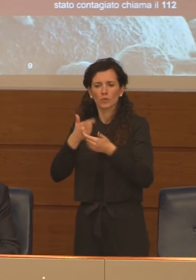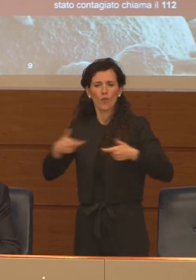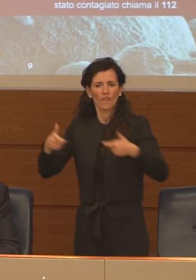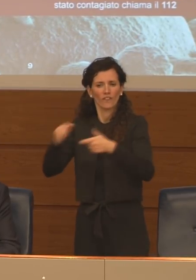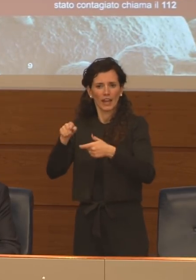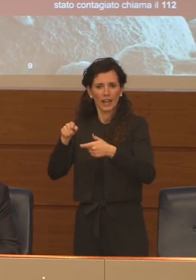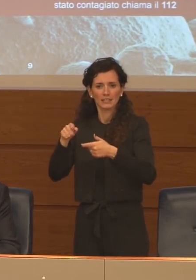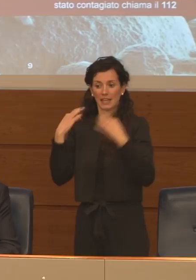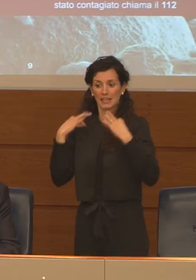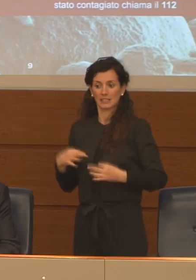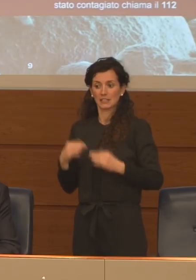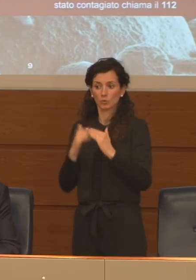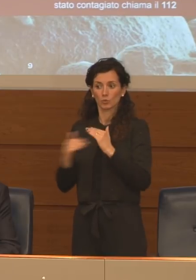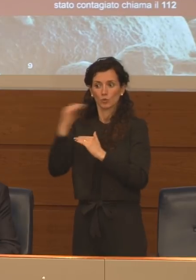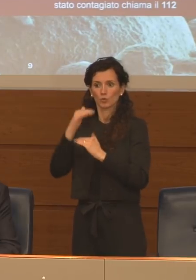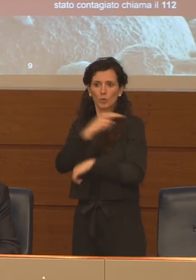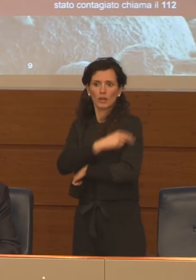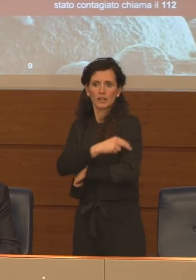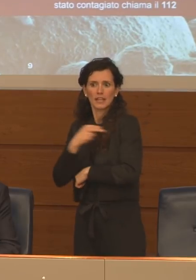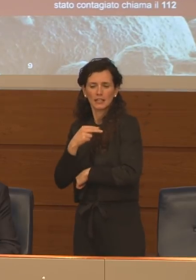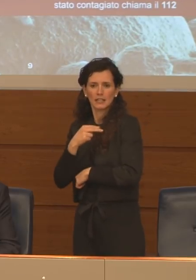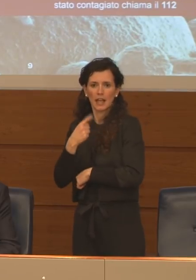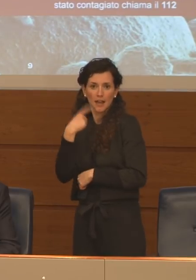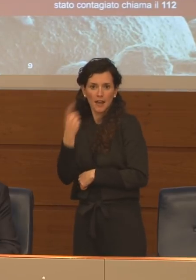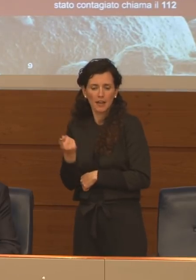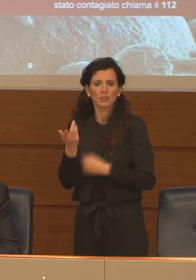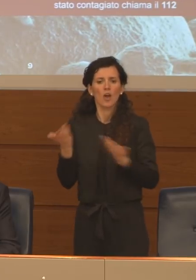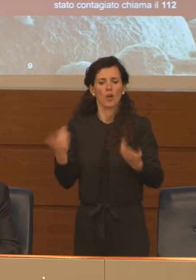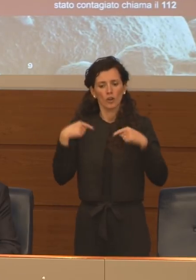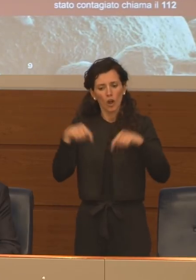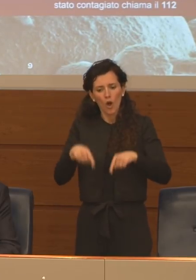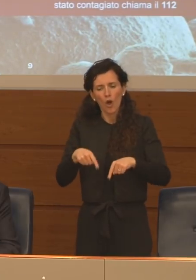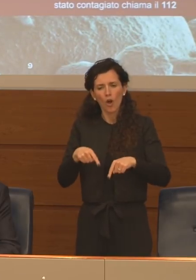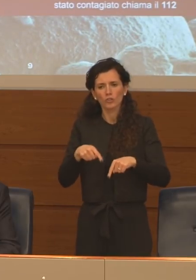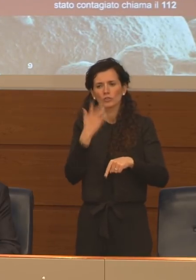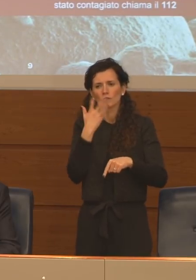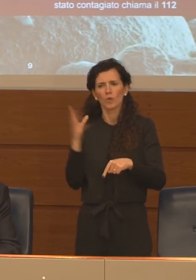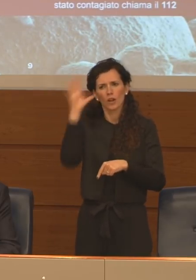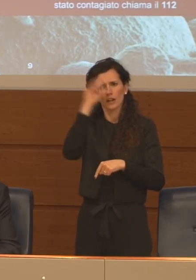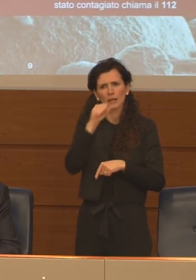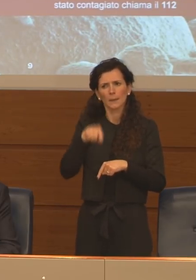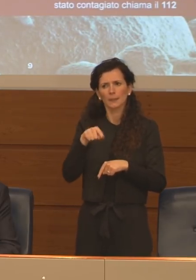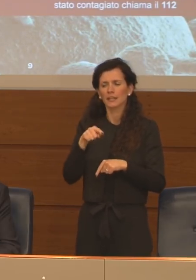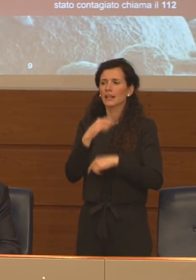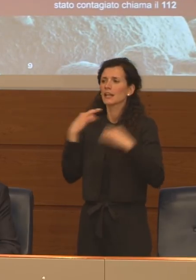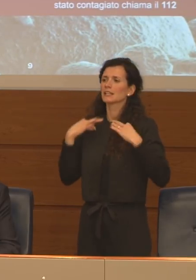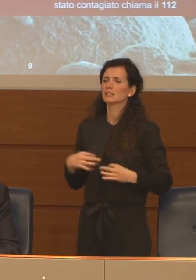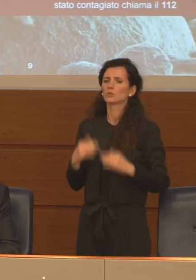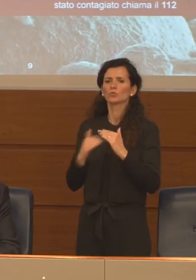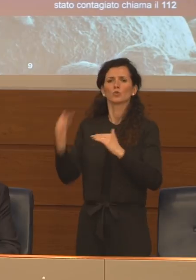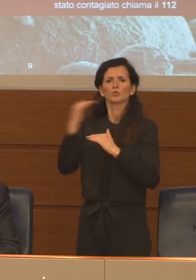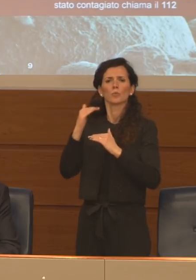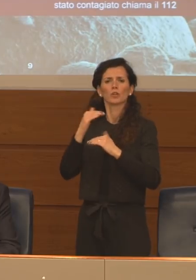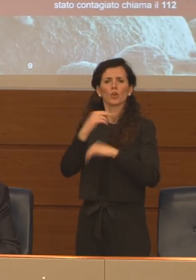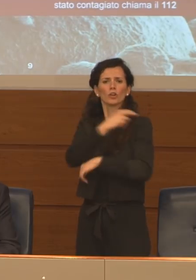e oggi siamo in attesa di sapere quali saranno i dati dell'Istituto Superiore di Sanità appunto, come mai questa discrepanza?